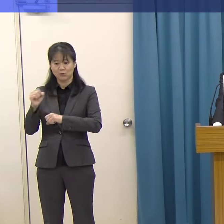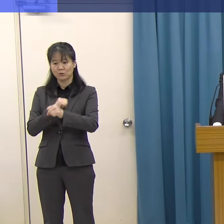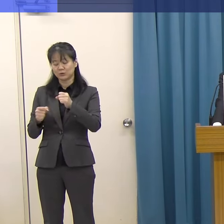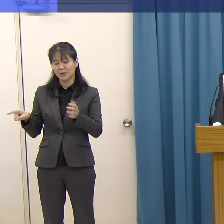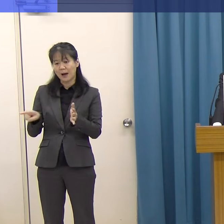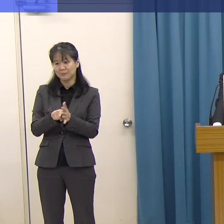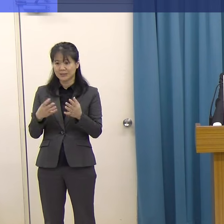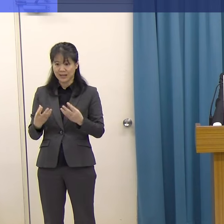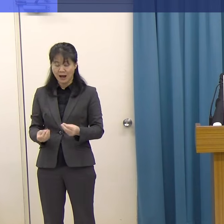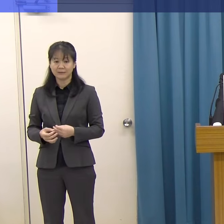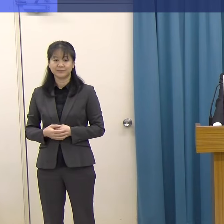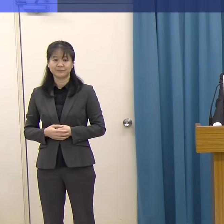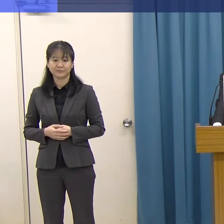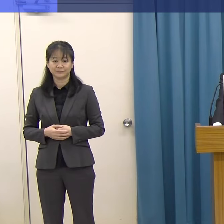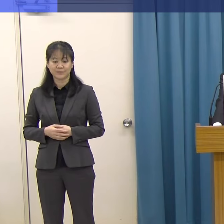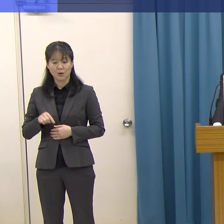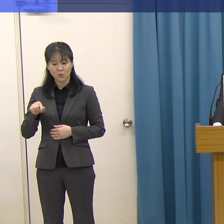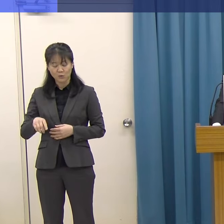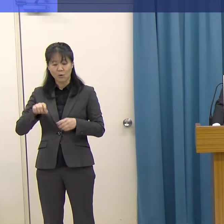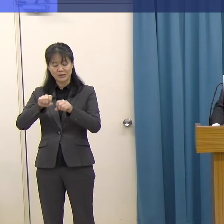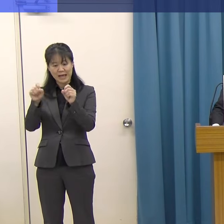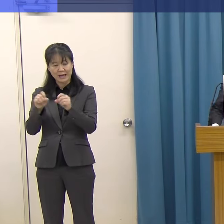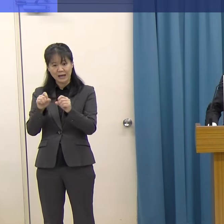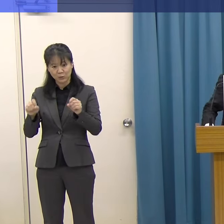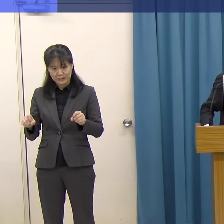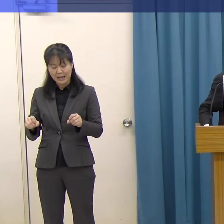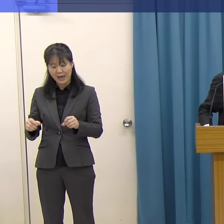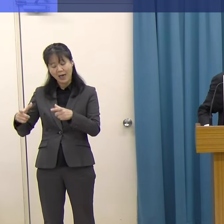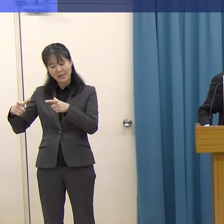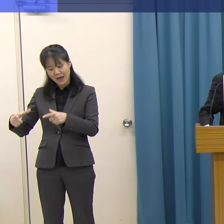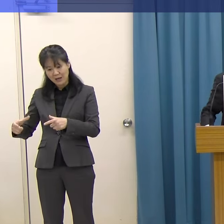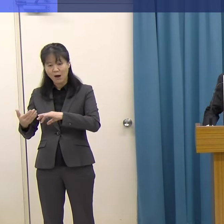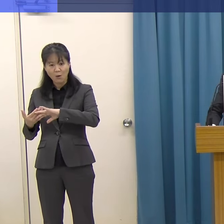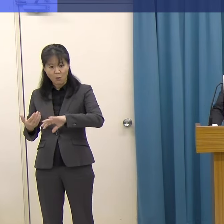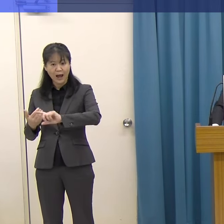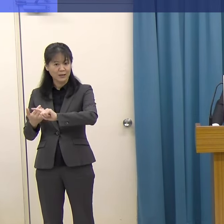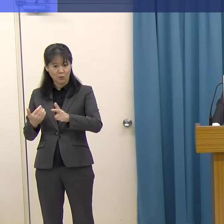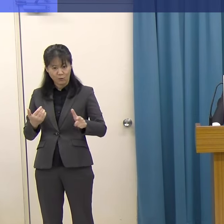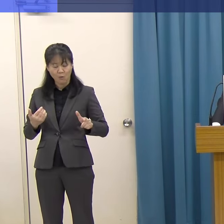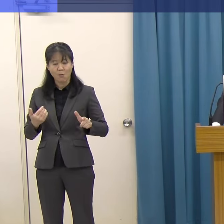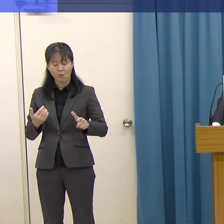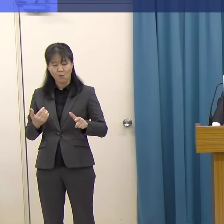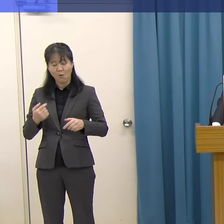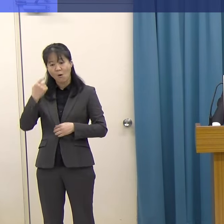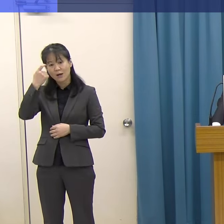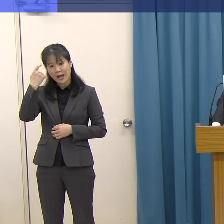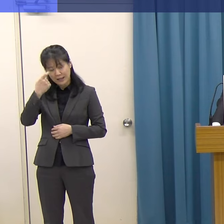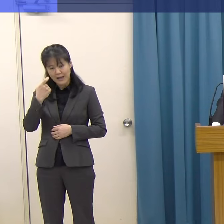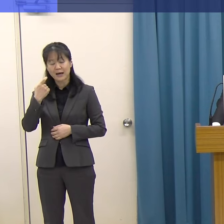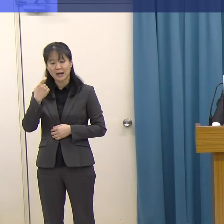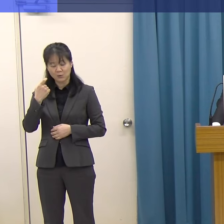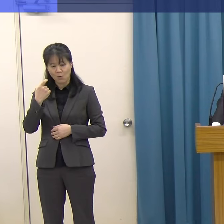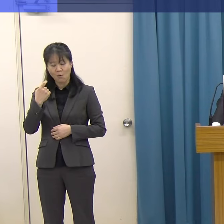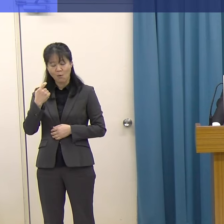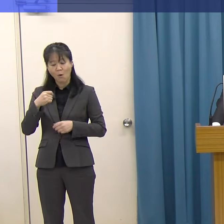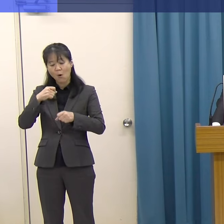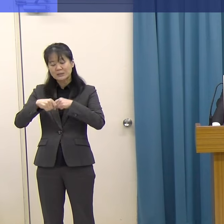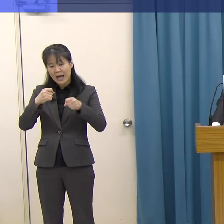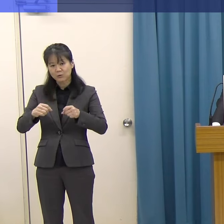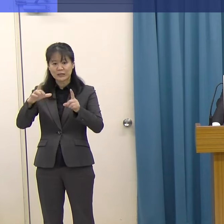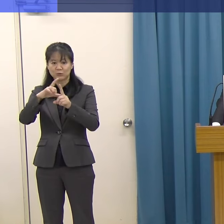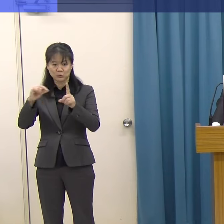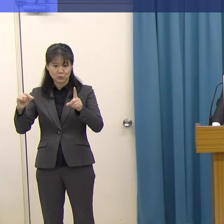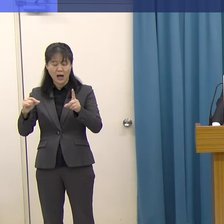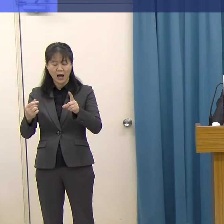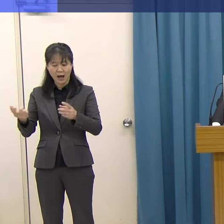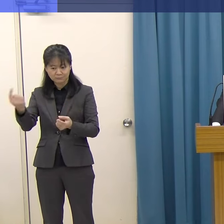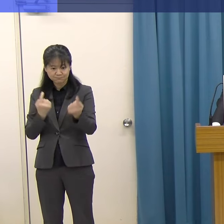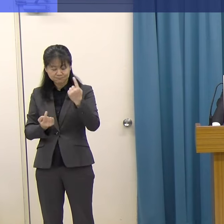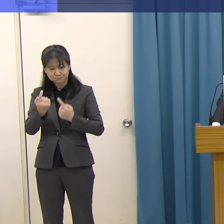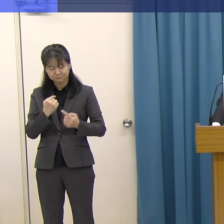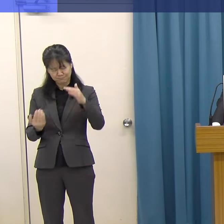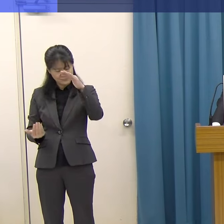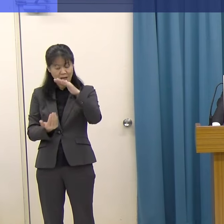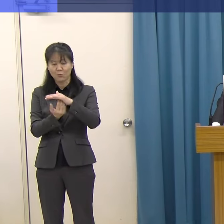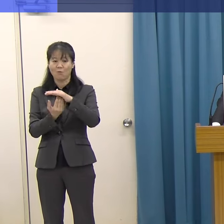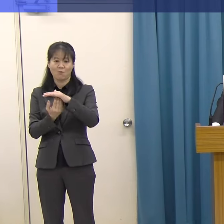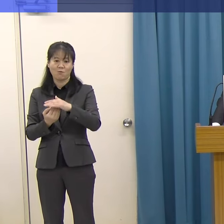こういった成果として、今、台湾をはじめ、海外からのサイクリングツアーの催行実績というものが積み上がってきています。